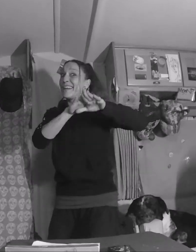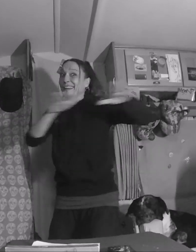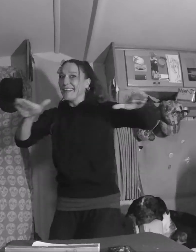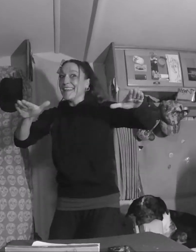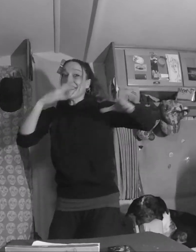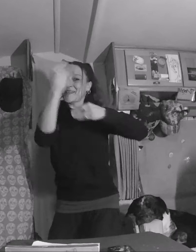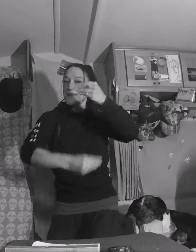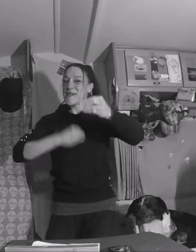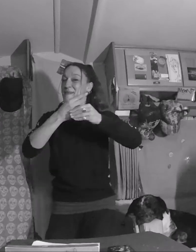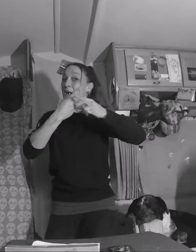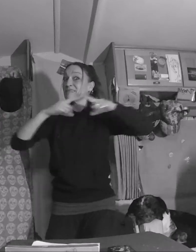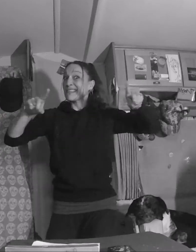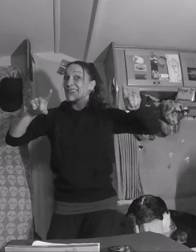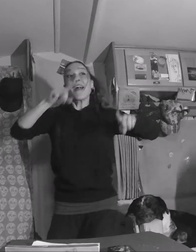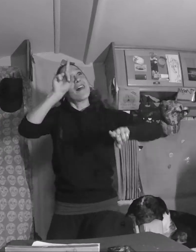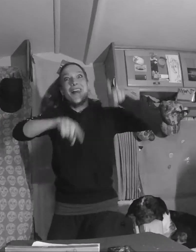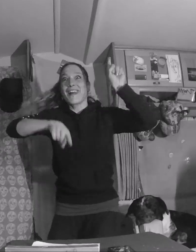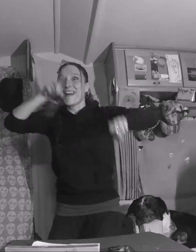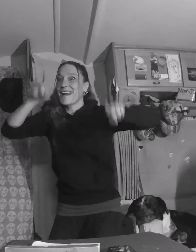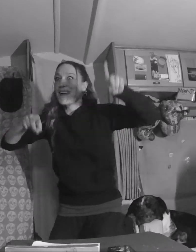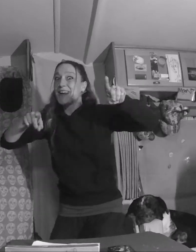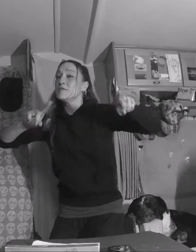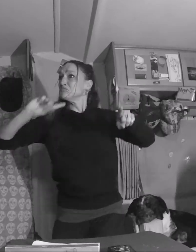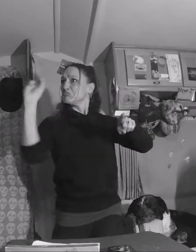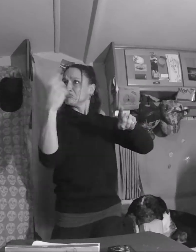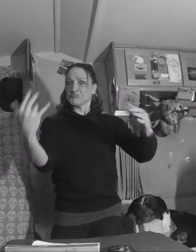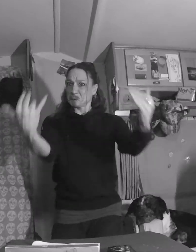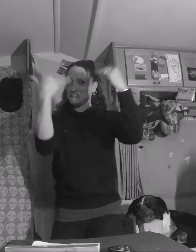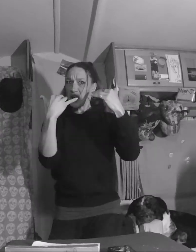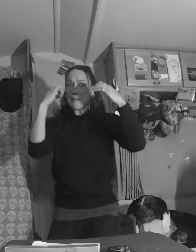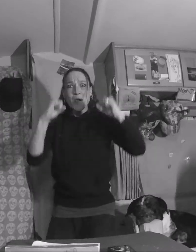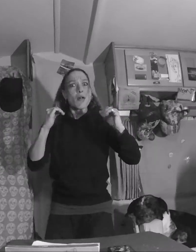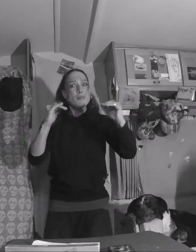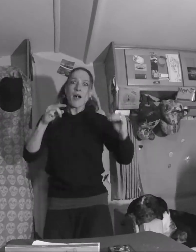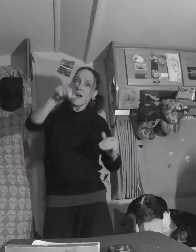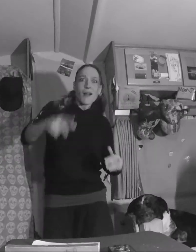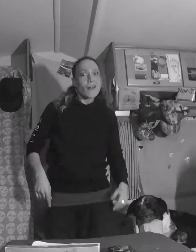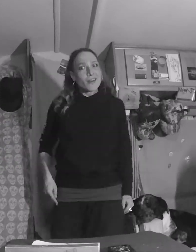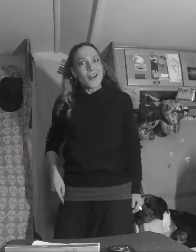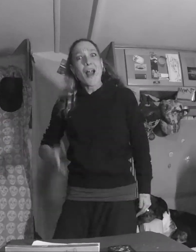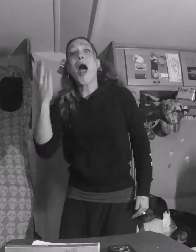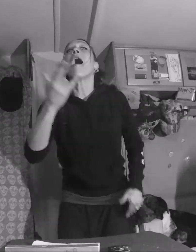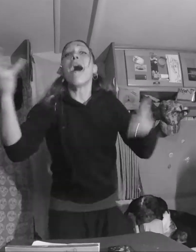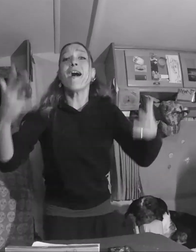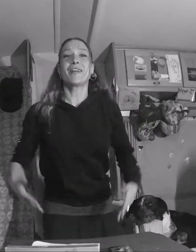La scène, c'est un autre monde parfois mais tout le monde peut venir même toi!